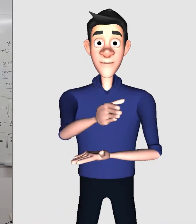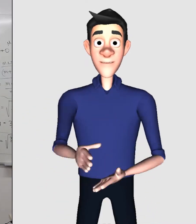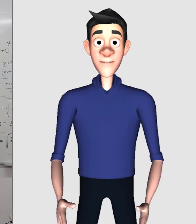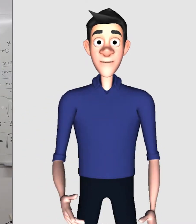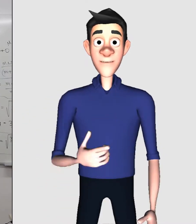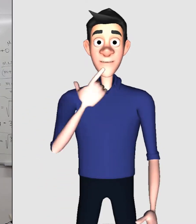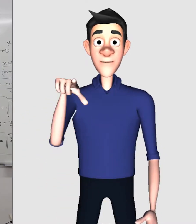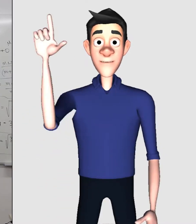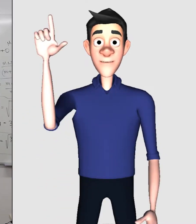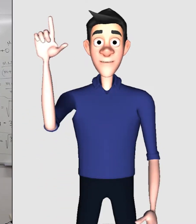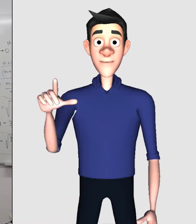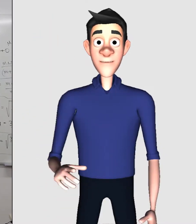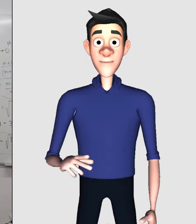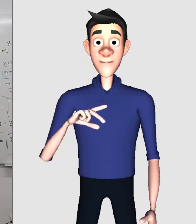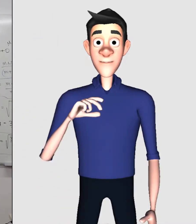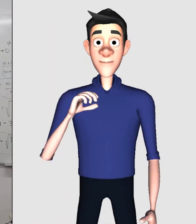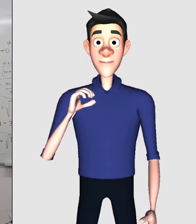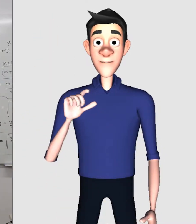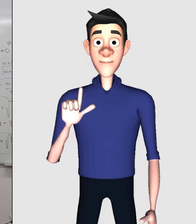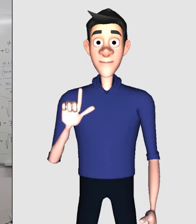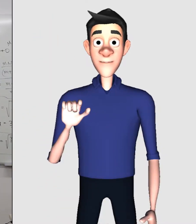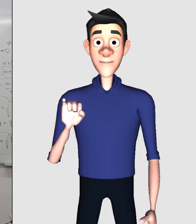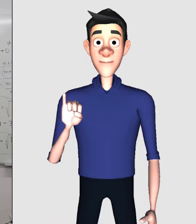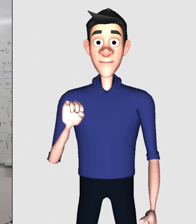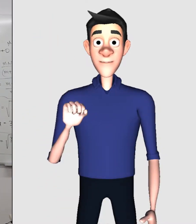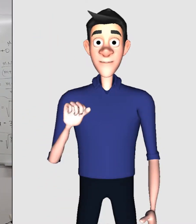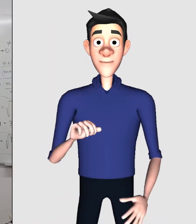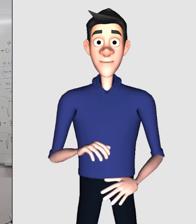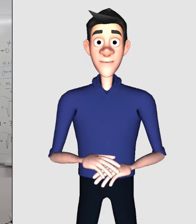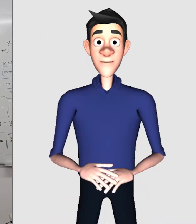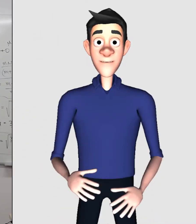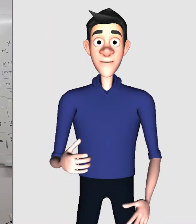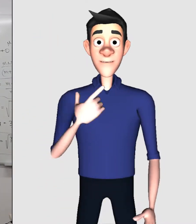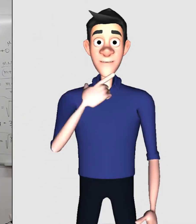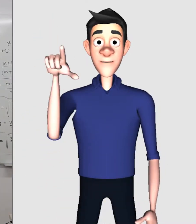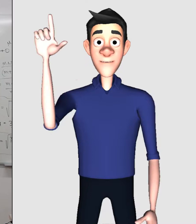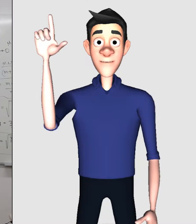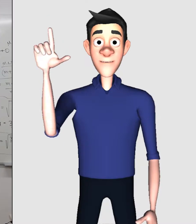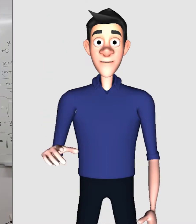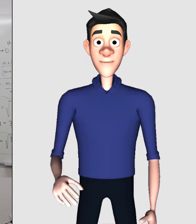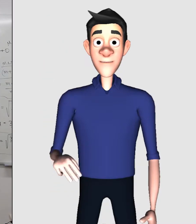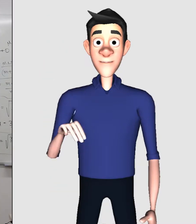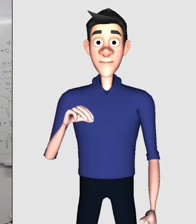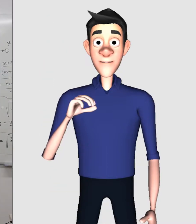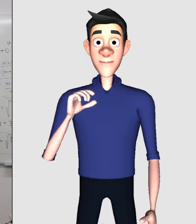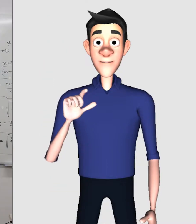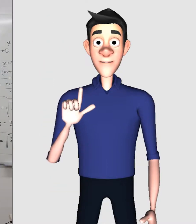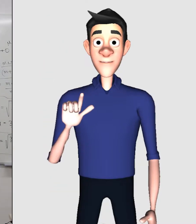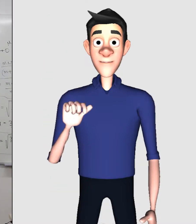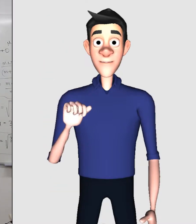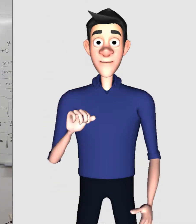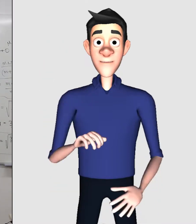Temos que saber como acontece a colisão entre um e outro, porque é ela que vai dar o movimento do sistema